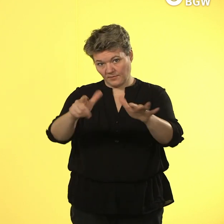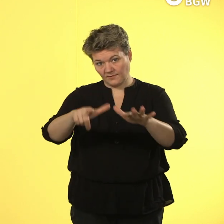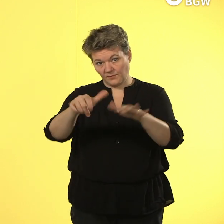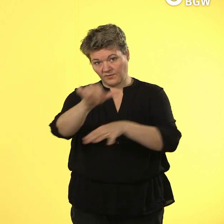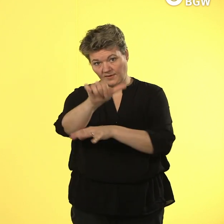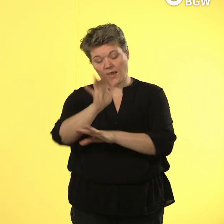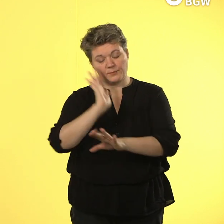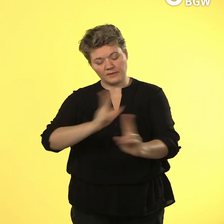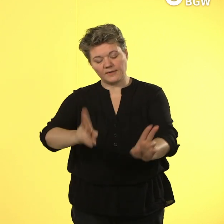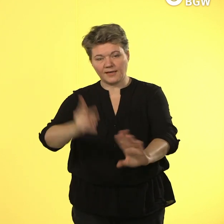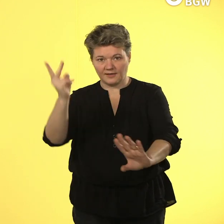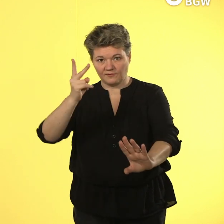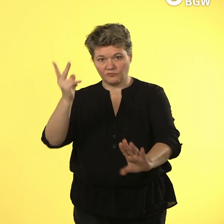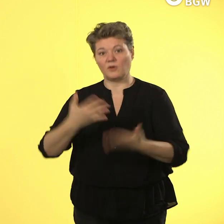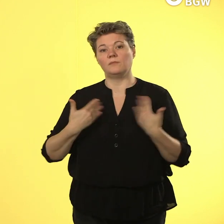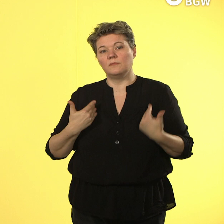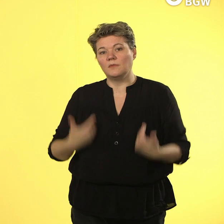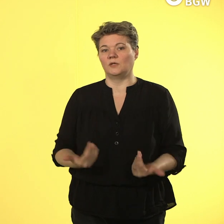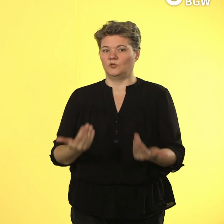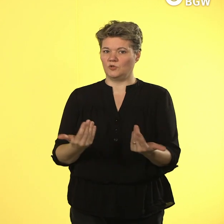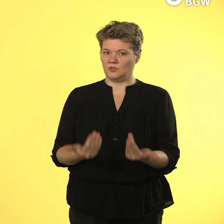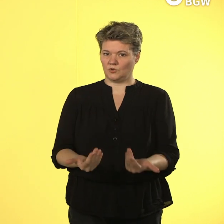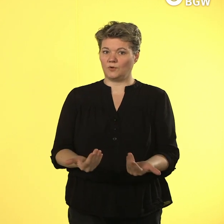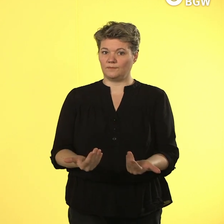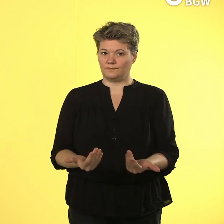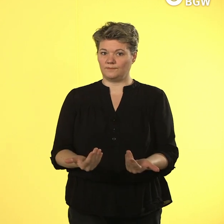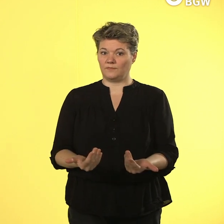Noch einmal: Ich maße mir nicht an, Sie zu diagnostizieren. Wie Sie stehen, weiß ich nicht.